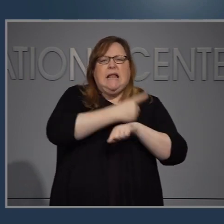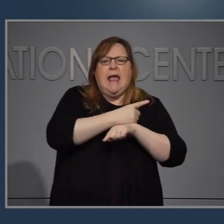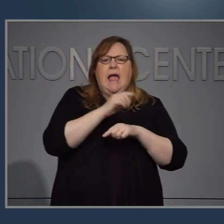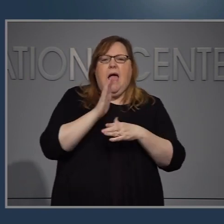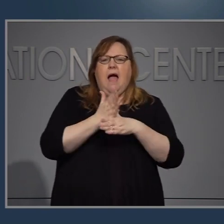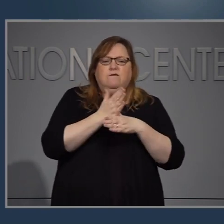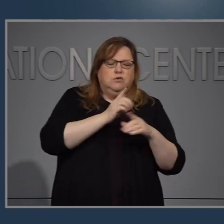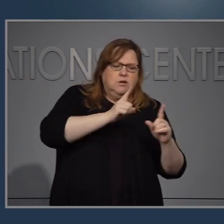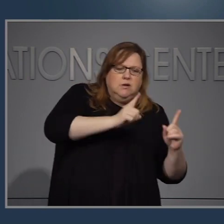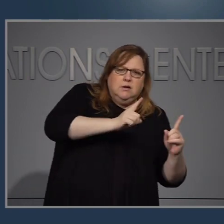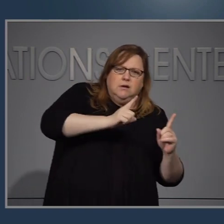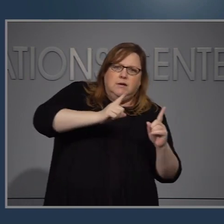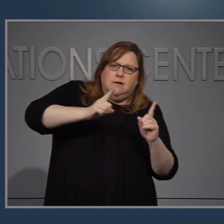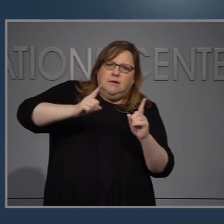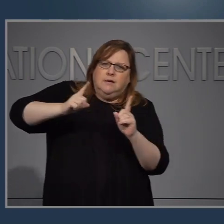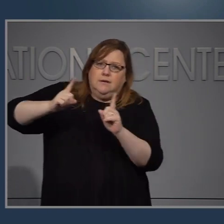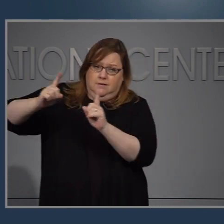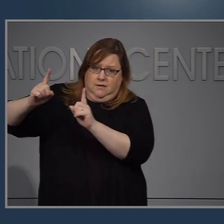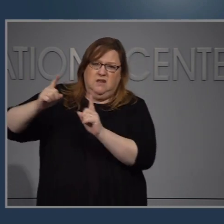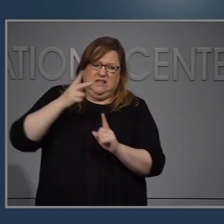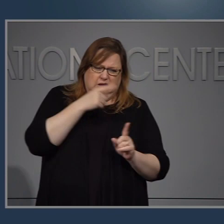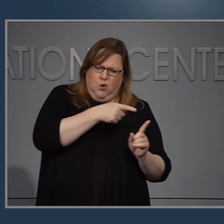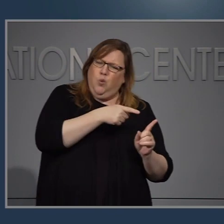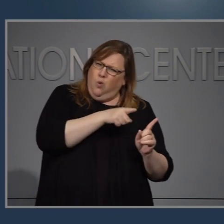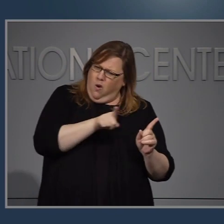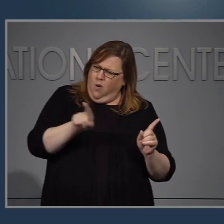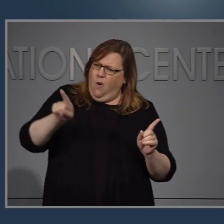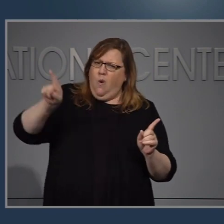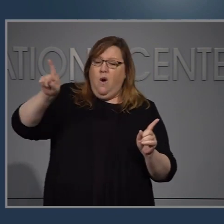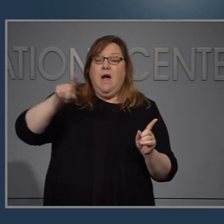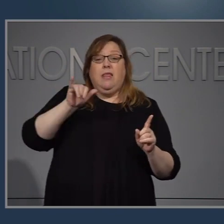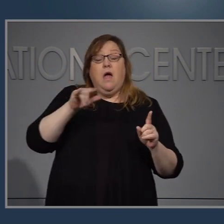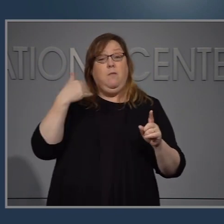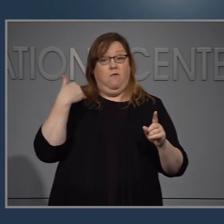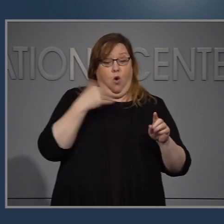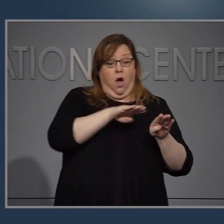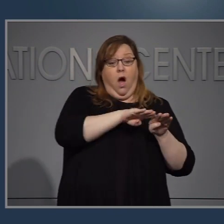tiende a subir y como pueden ver se está se llegando conforme ley que nación de la